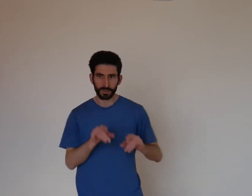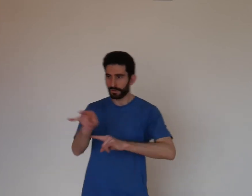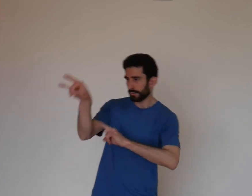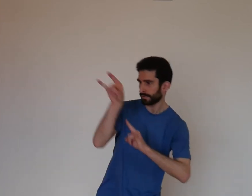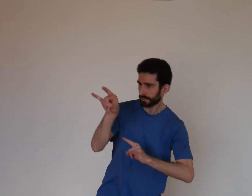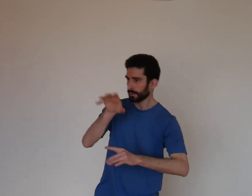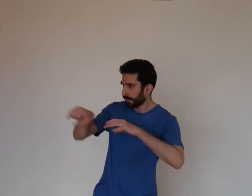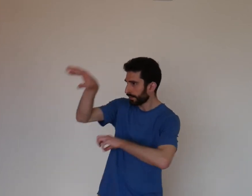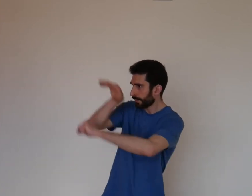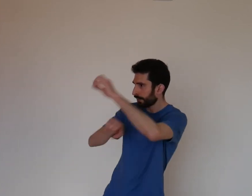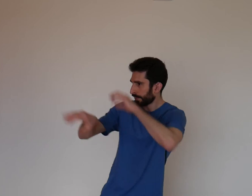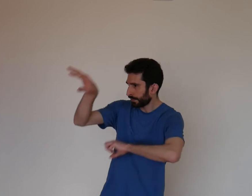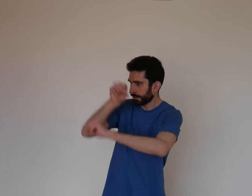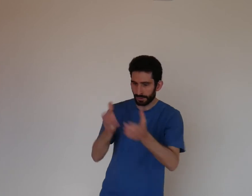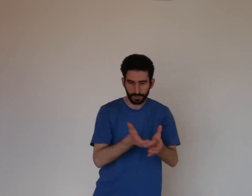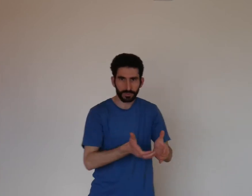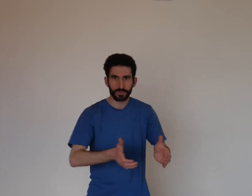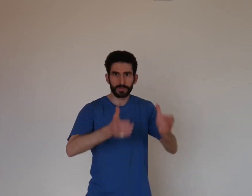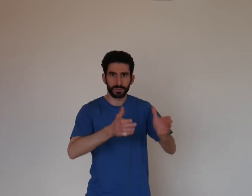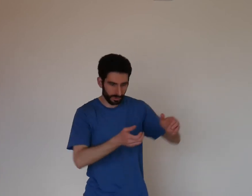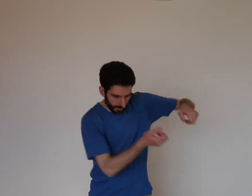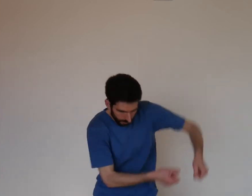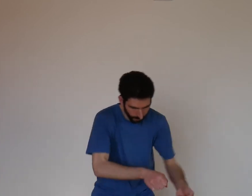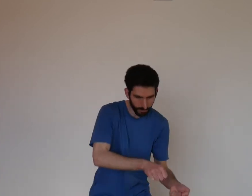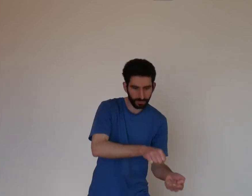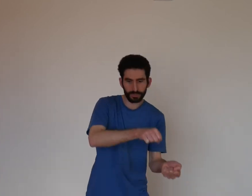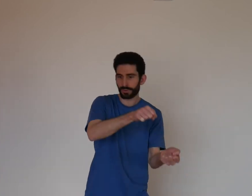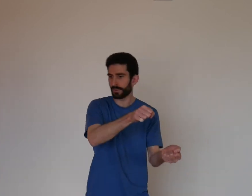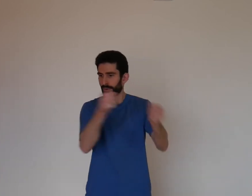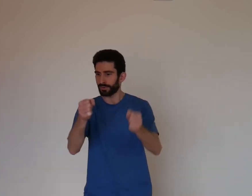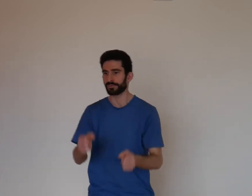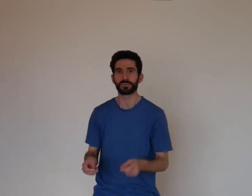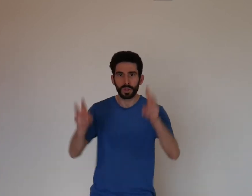dans les fosses et vider le contenu à l'aide de seaux qu'ils déposaient